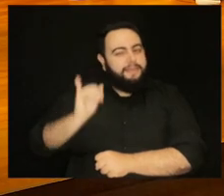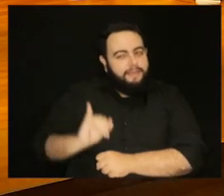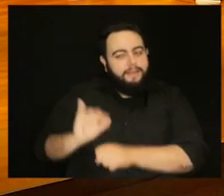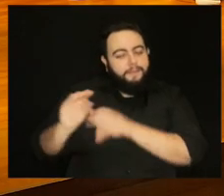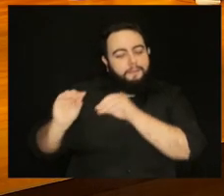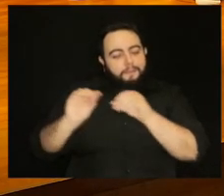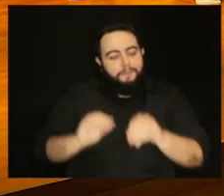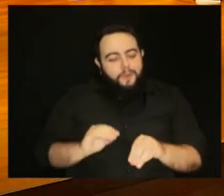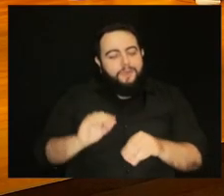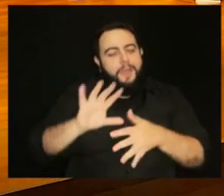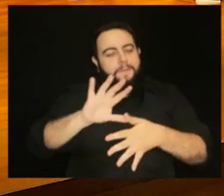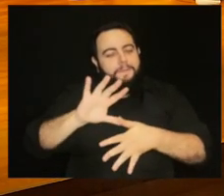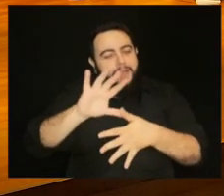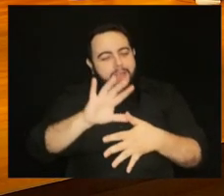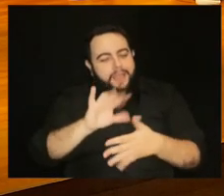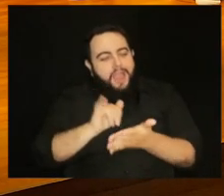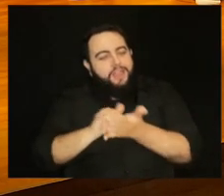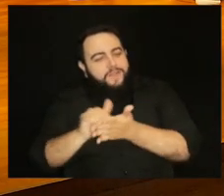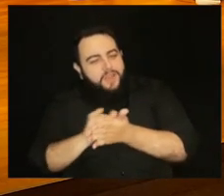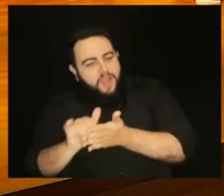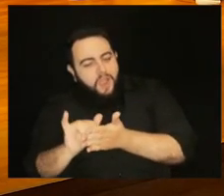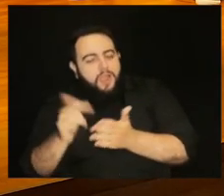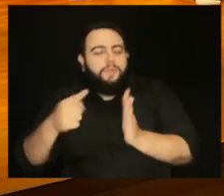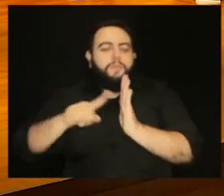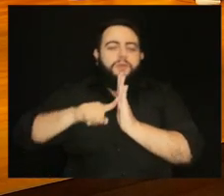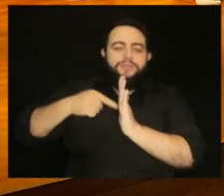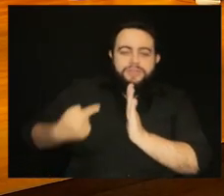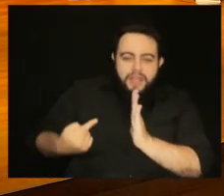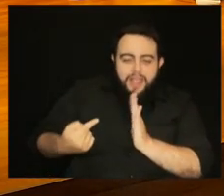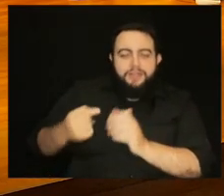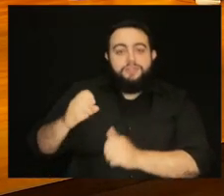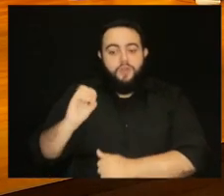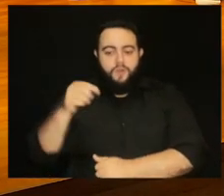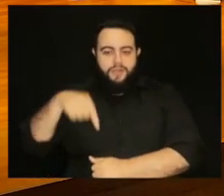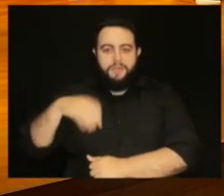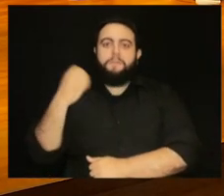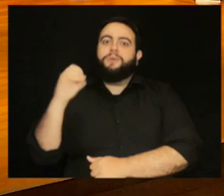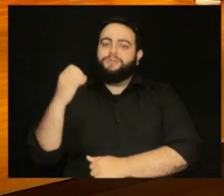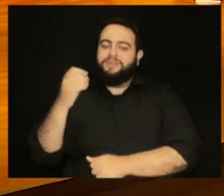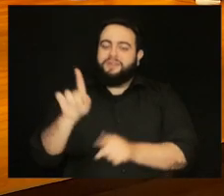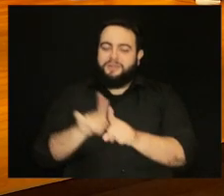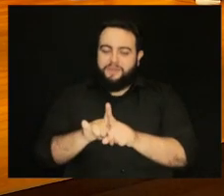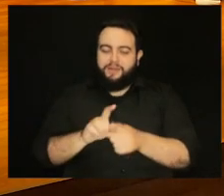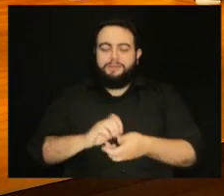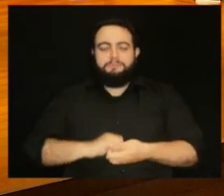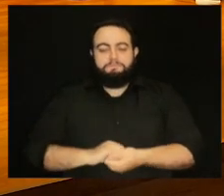Nova York ou em Buenos Aires ou aqui em Porto Alegre, e o Alessandro era um desses. O sonho dele